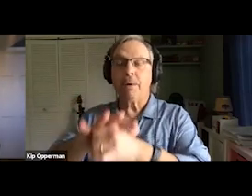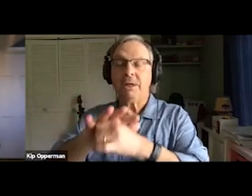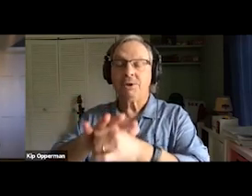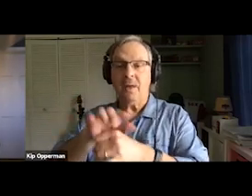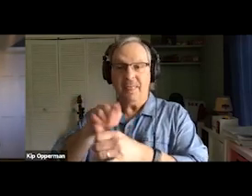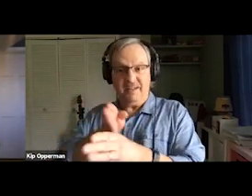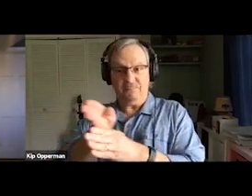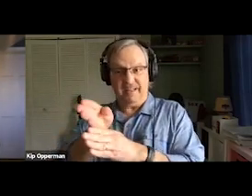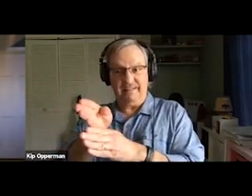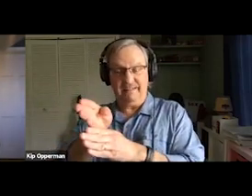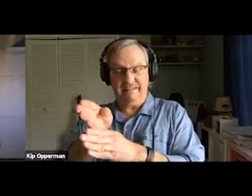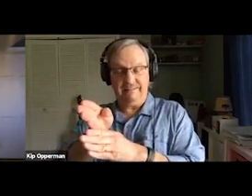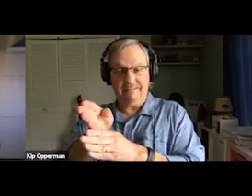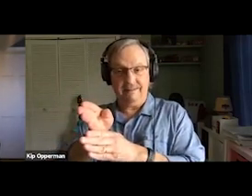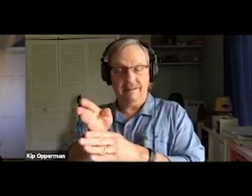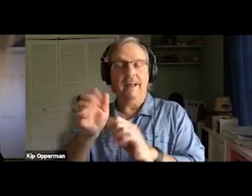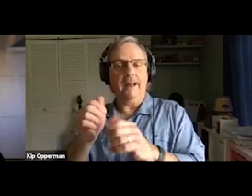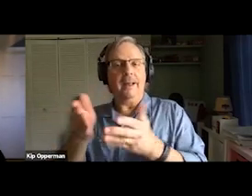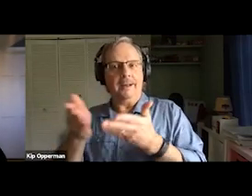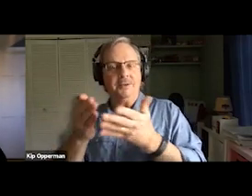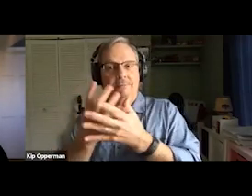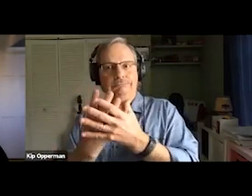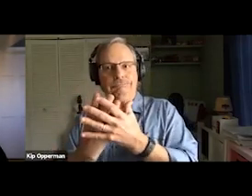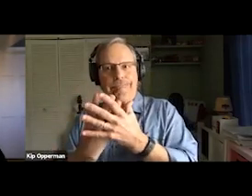ciertamente pueden servir como un drenaje para la resiliencia de la compasión,